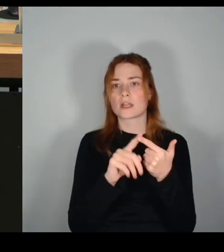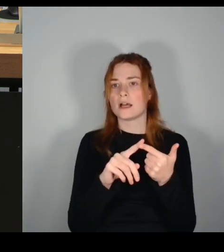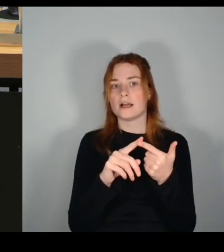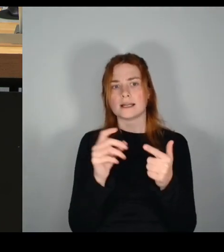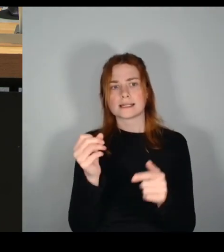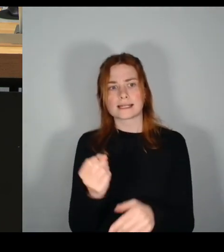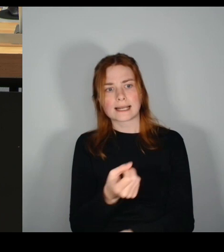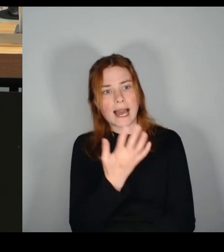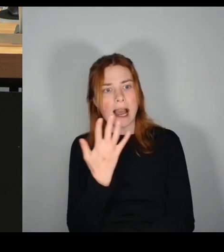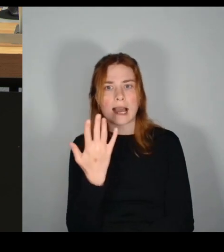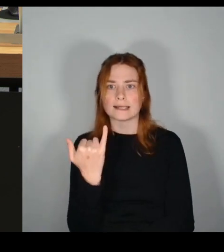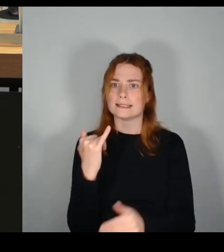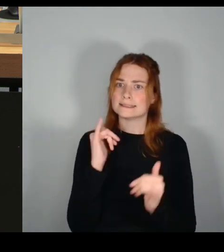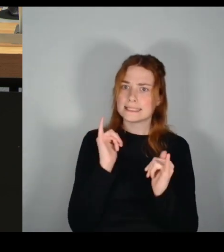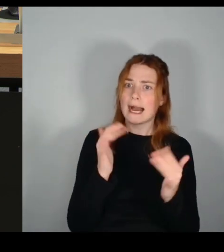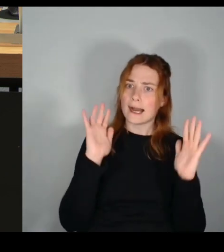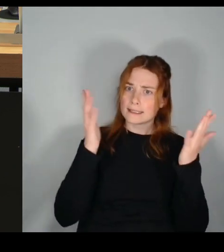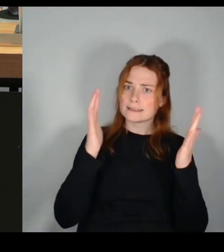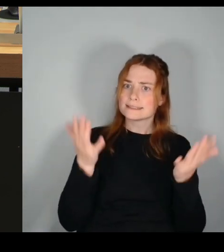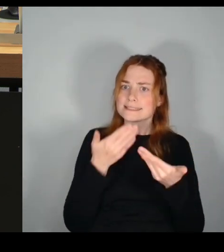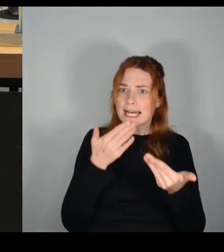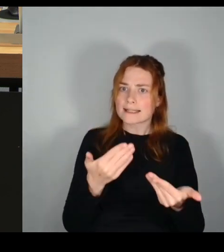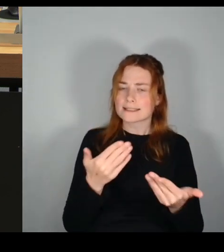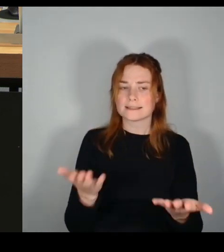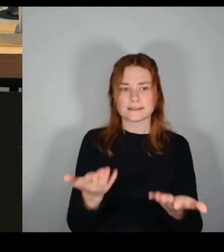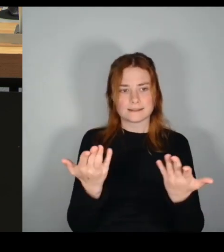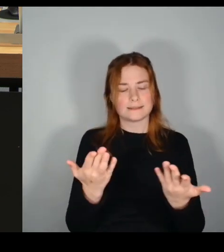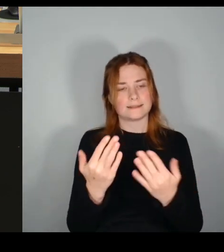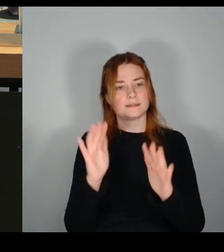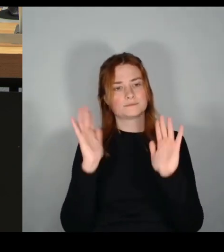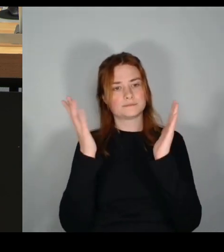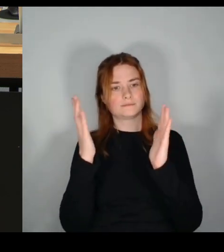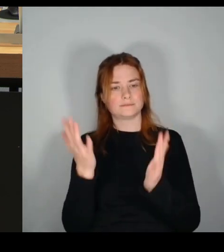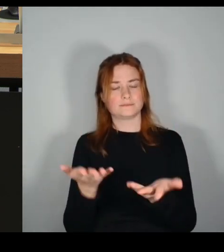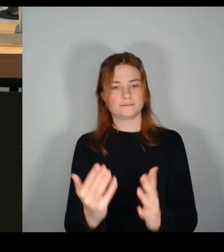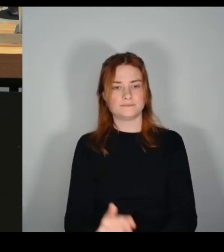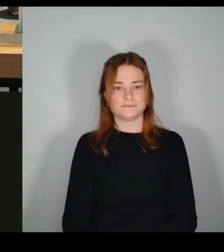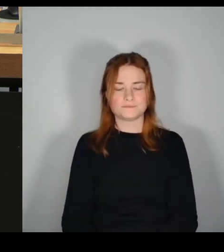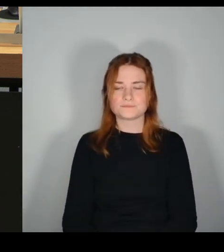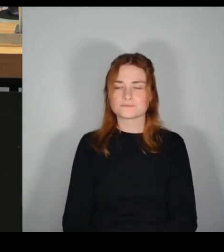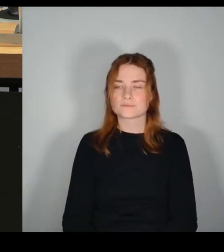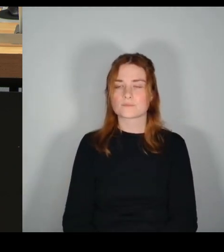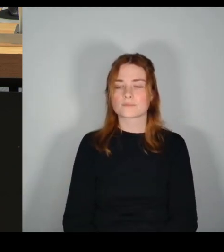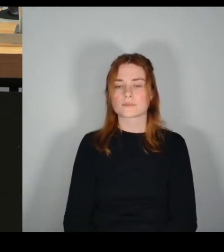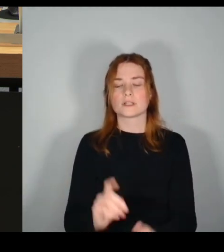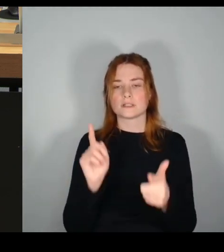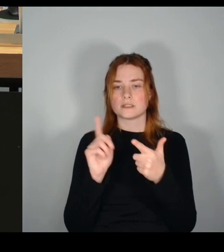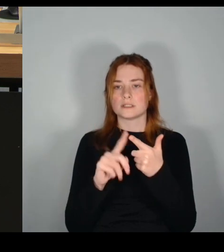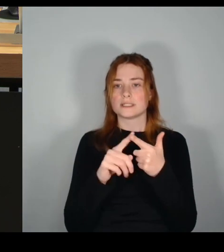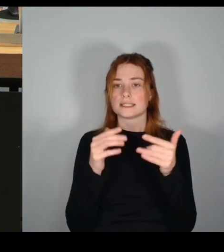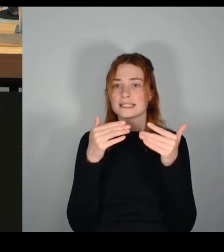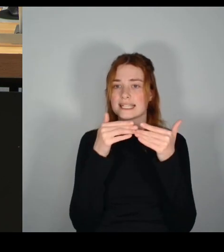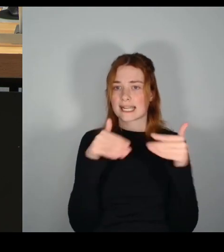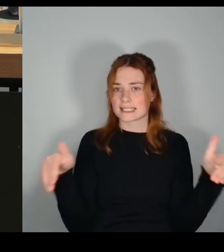Zweitens und da will ich auch ganz klar sagen, wo die Grenze ist und wo so unsere Unterschiede sind. Wenn sich am Ende des Tages